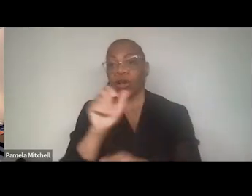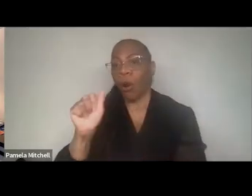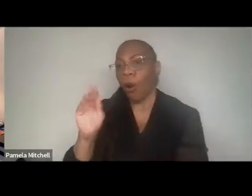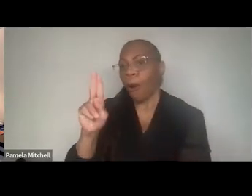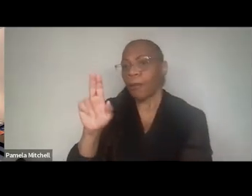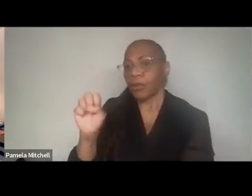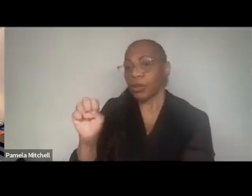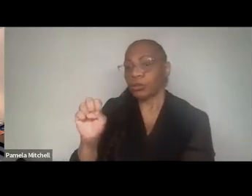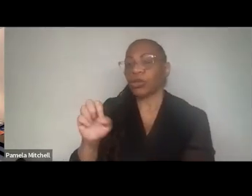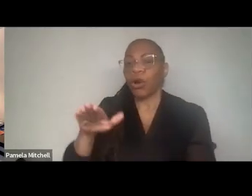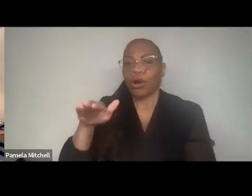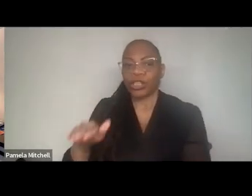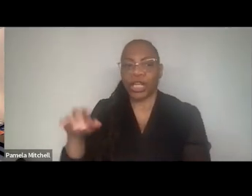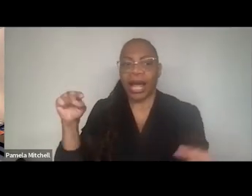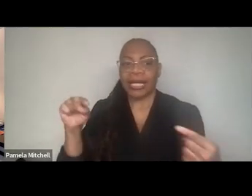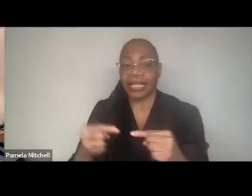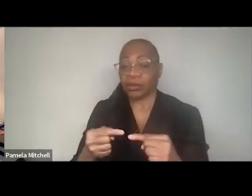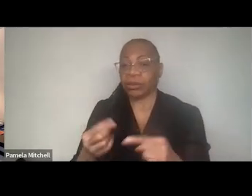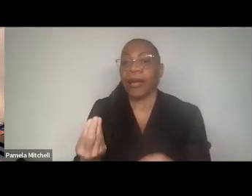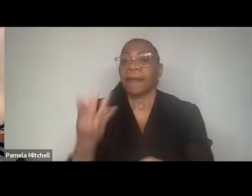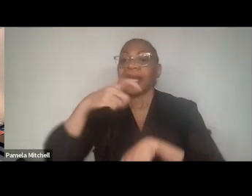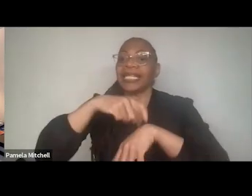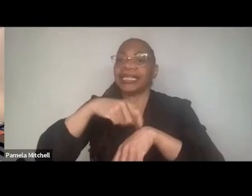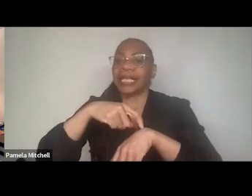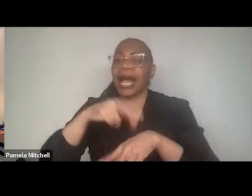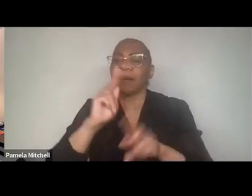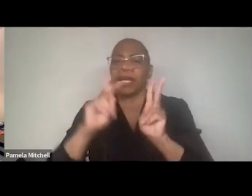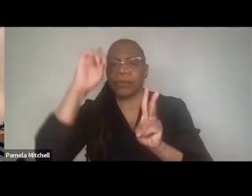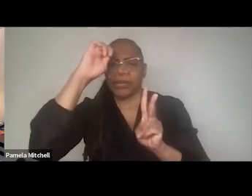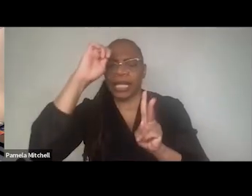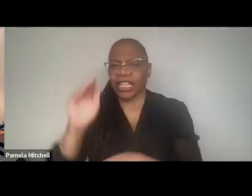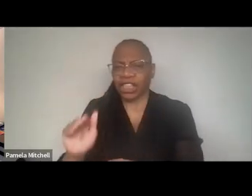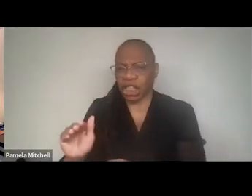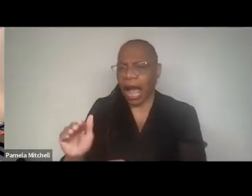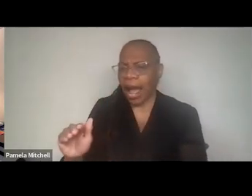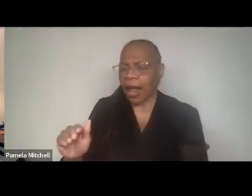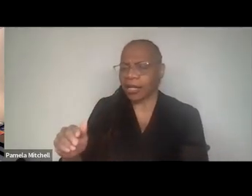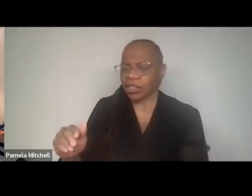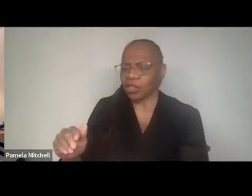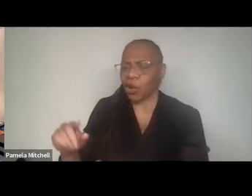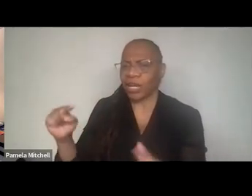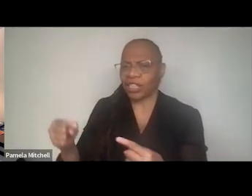Y a menudo, la gente piensa en lesiones en la infancia como algo de lo que se pueden recuperar. Pero la realidad es que,